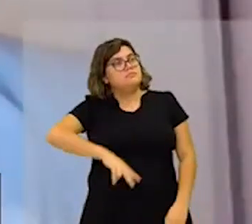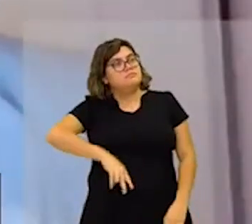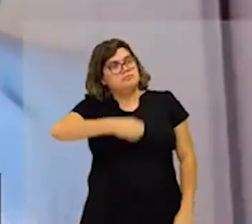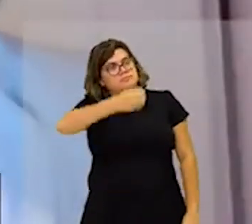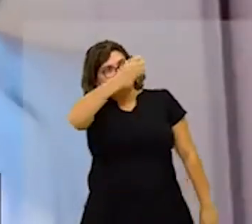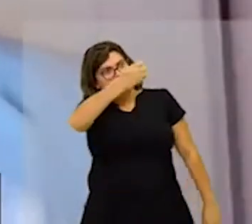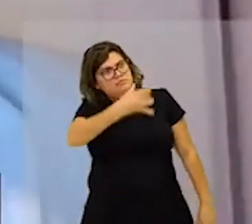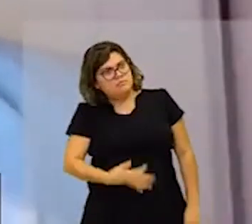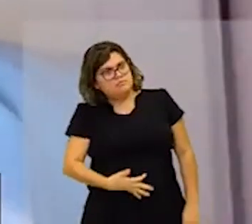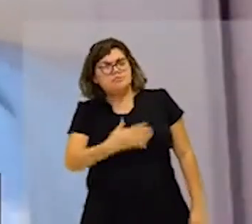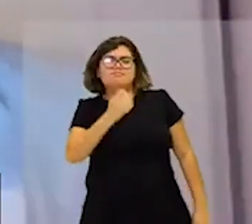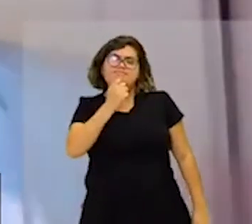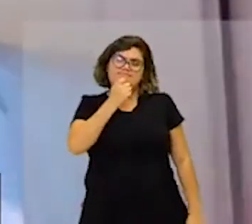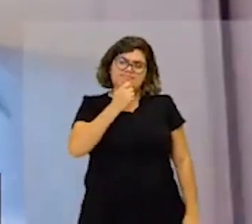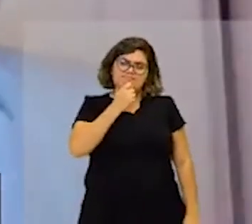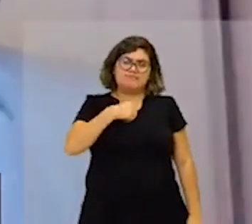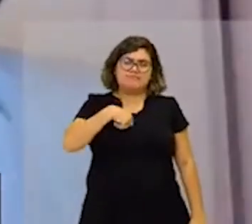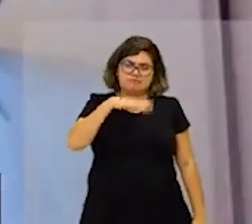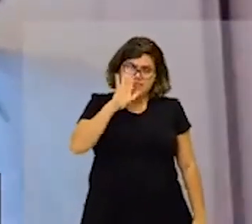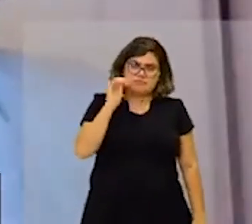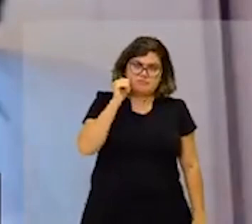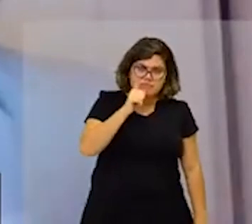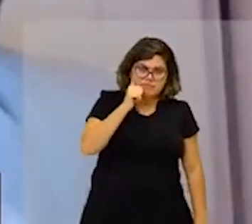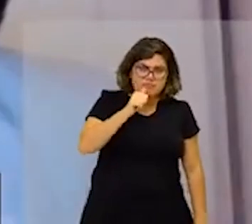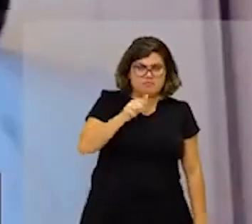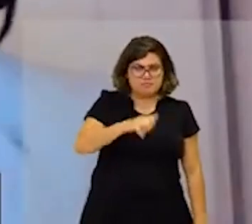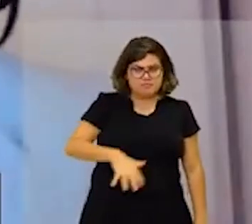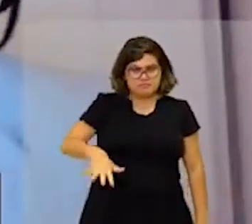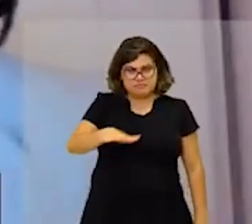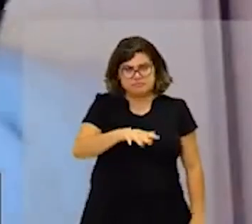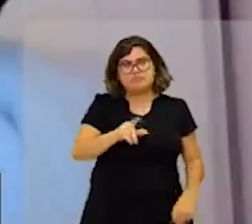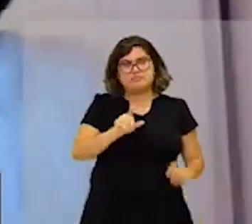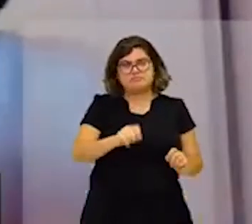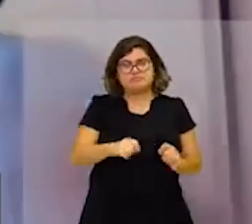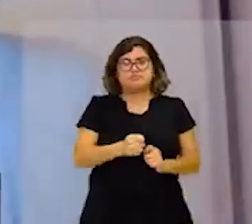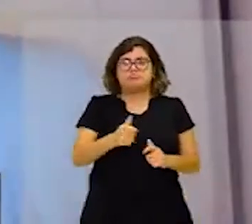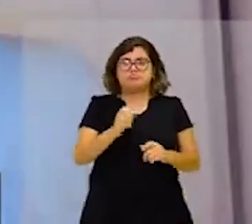percebe que ainda mais para mulheres negras esse espaço ele é praticamente inexistência eu vou